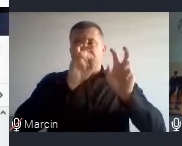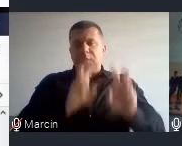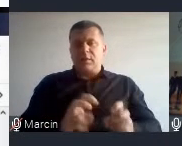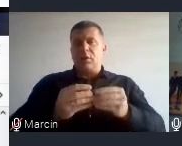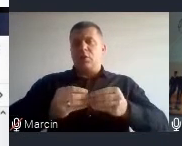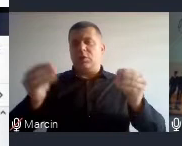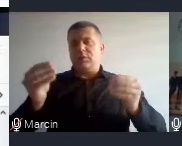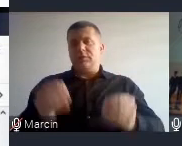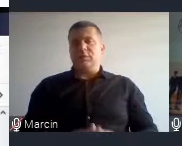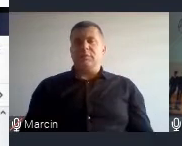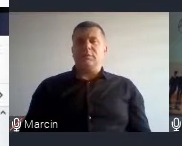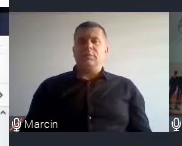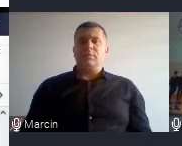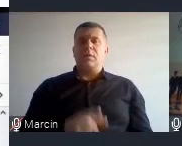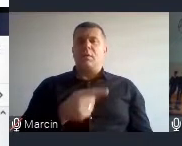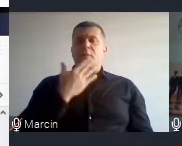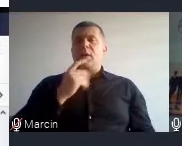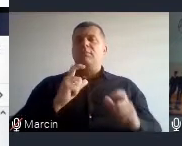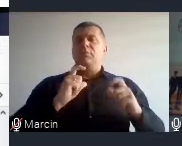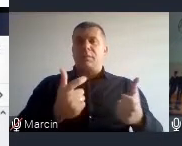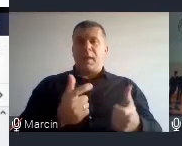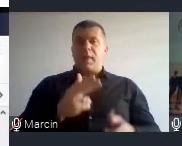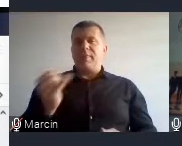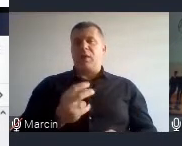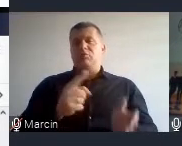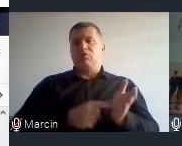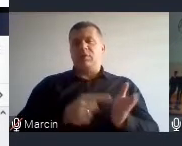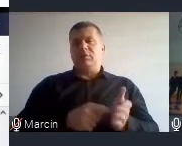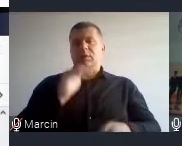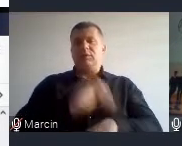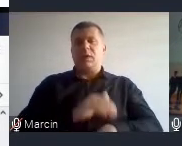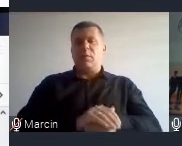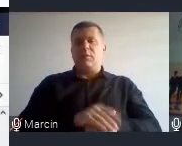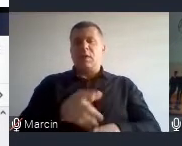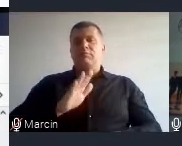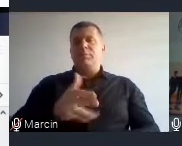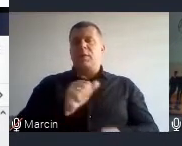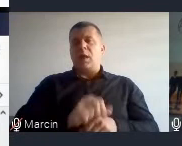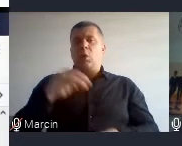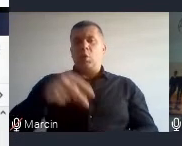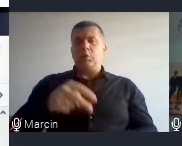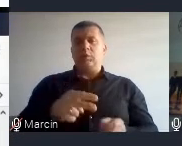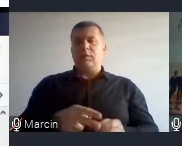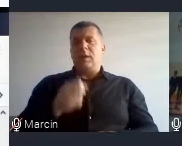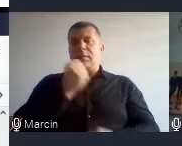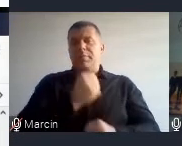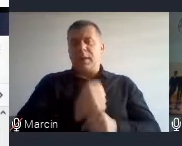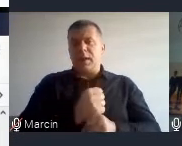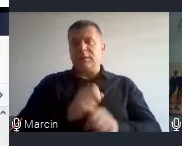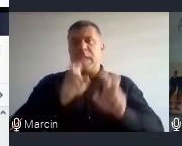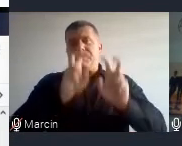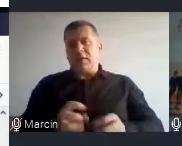Mówię o tych przypadkach, które pojawiają się najczęściej, zamówienia, których przedmiotem są usługi w zakresie prac badawczo-rozwojowych,